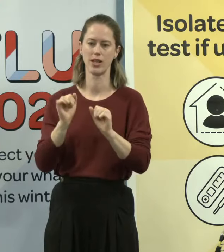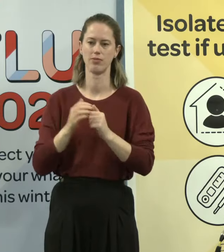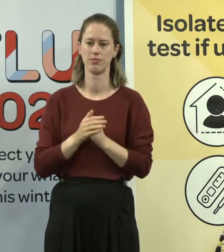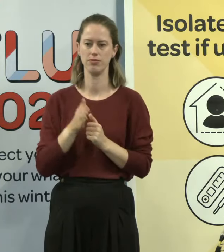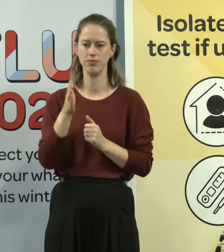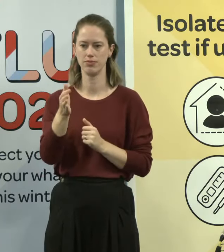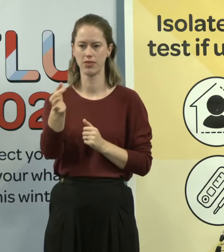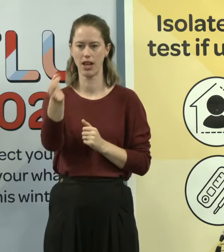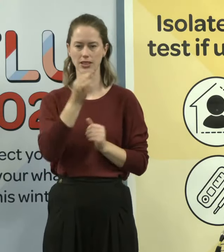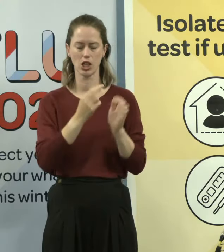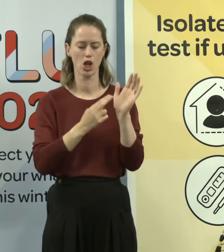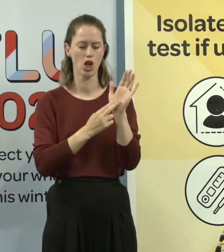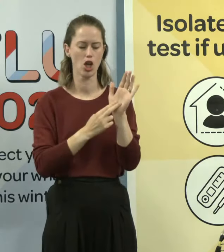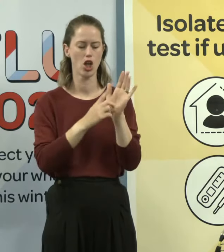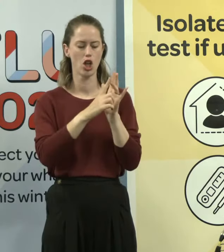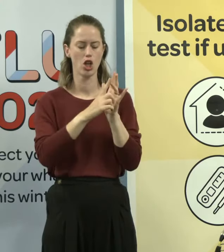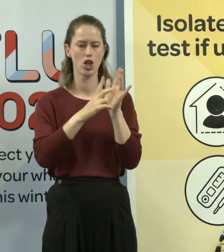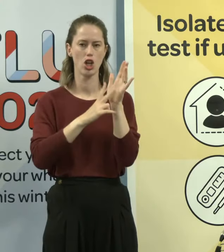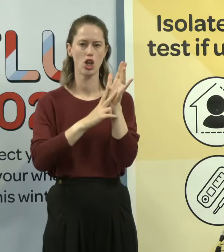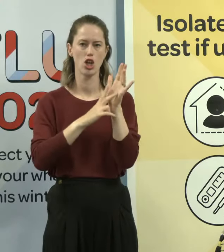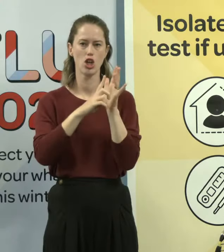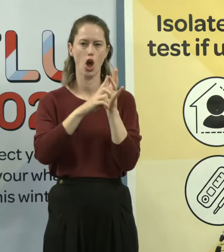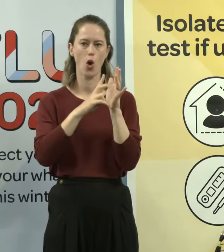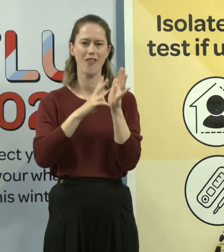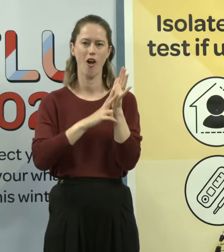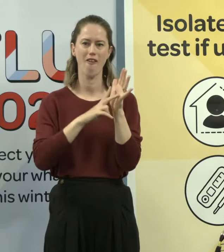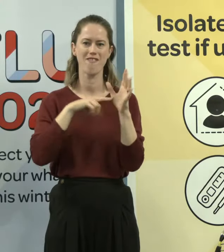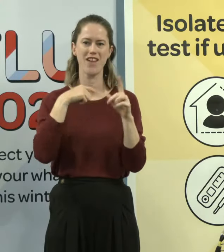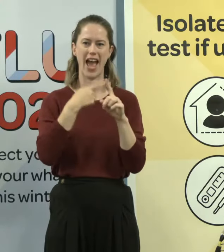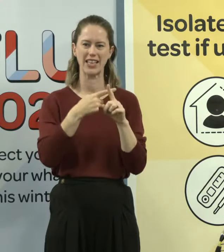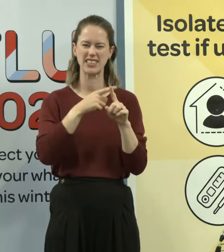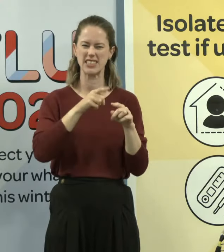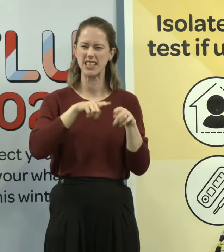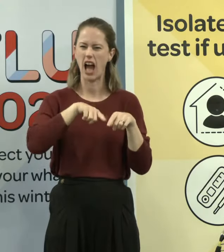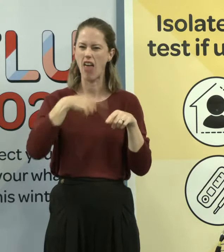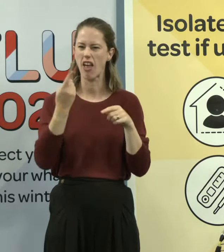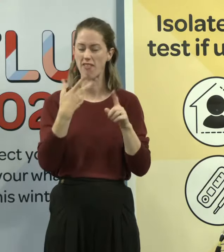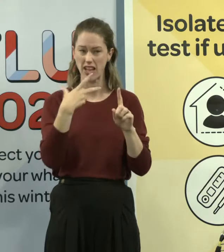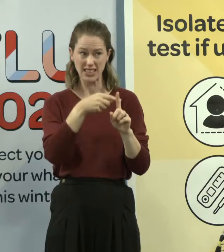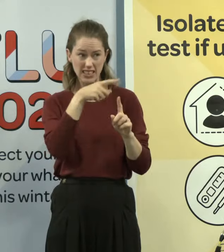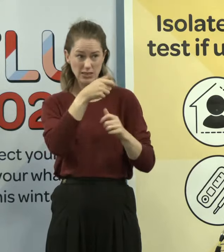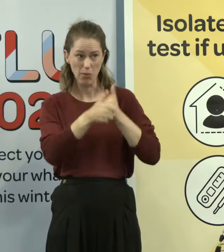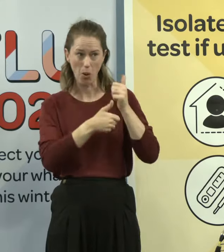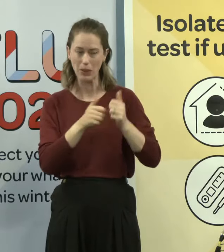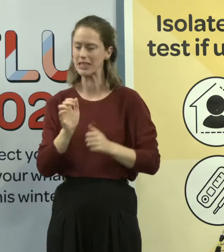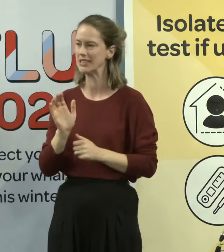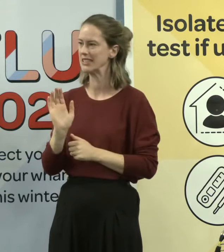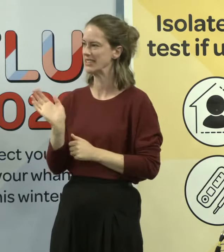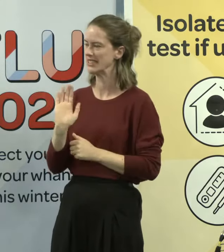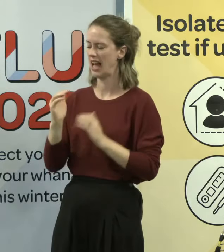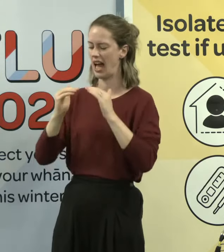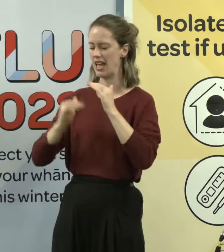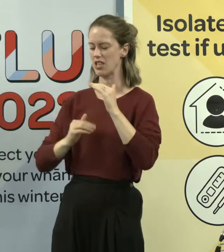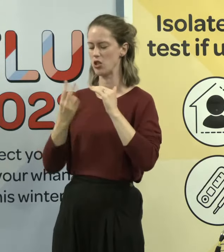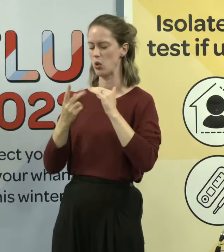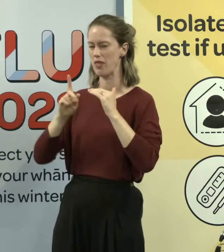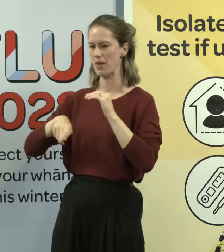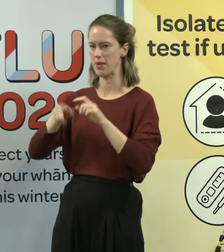te maaharahara enei, kei te kaha